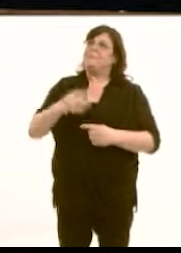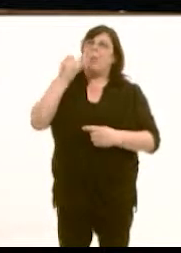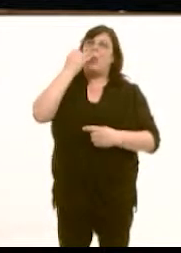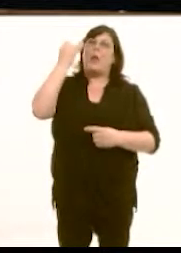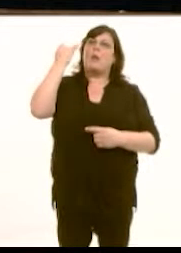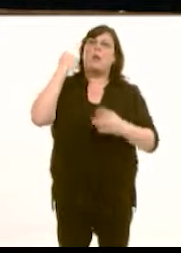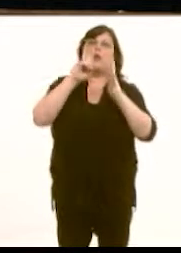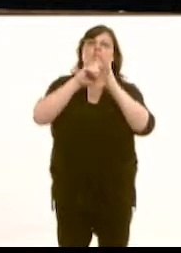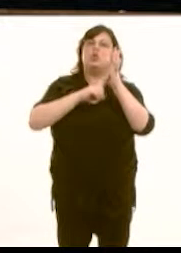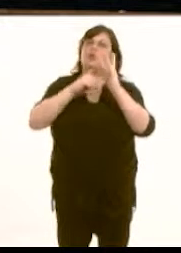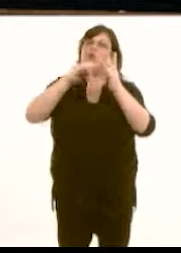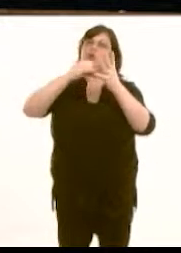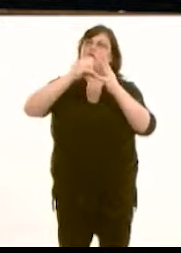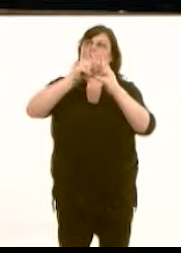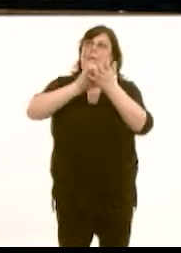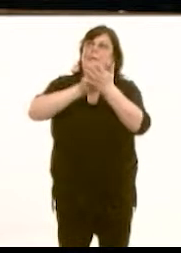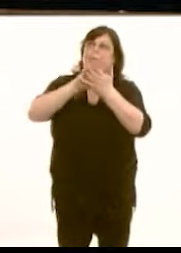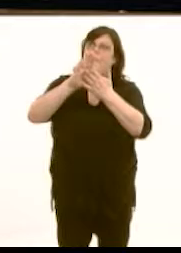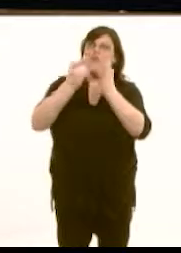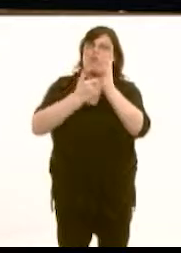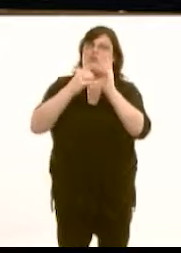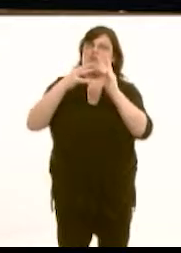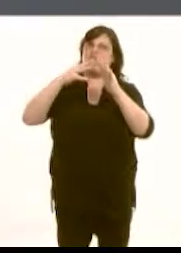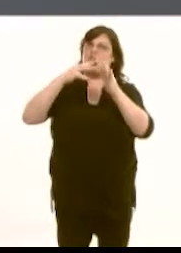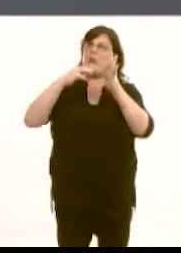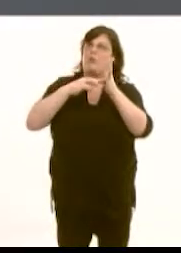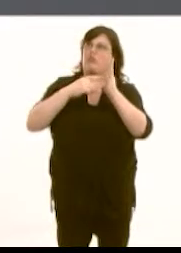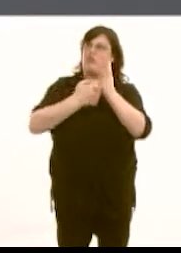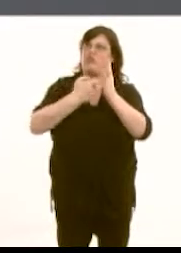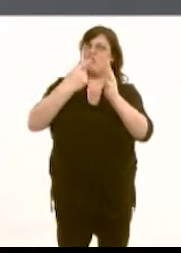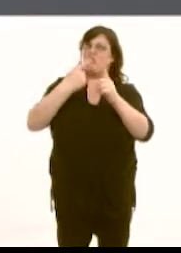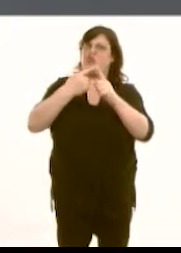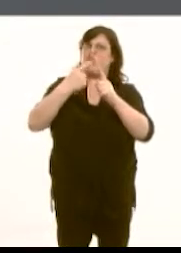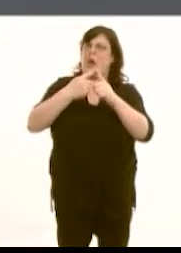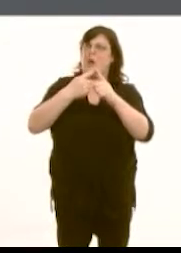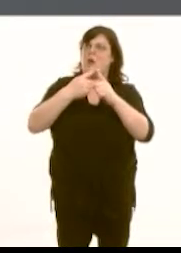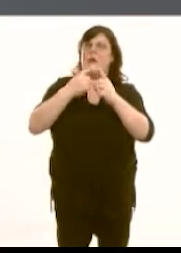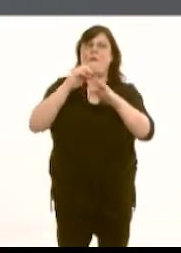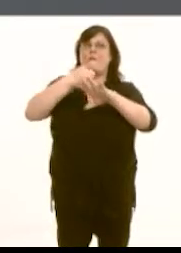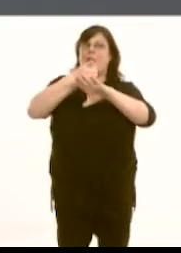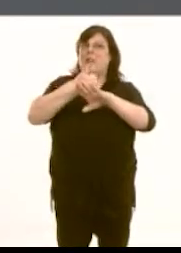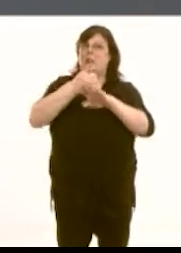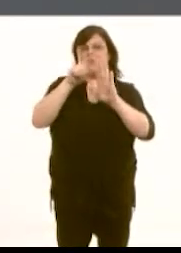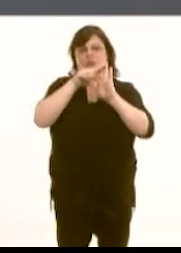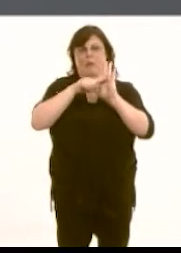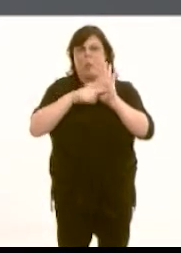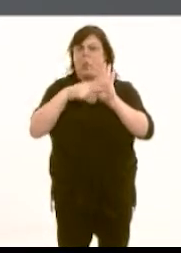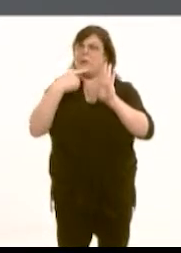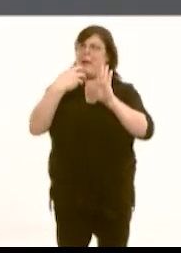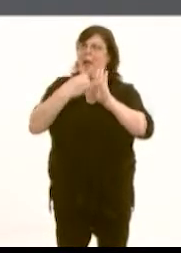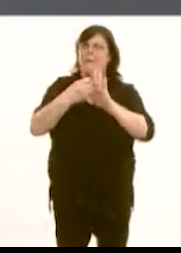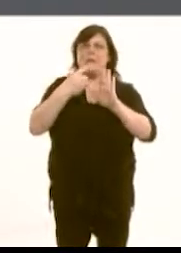adroddiad a wnaeth bryderu bod dinasoedd a threfi bach yn colli mas iír brif ddinas